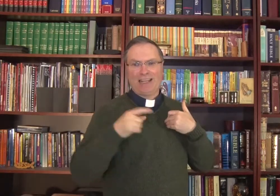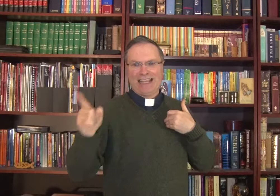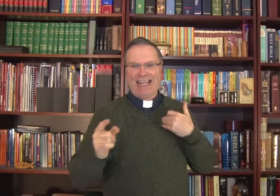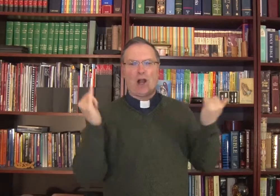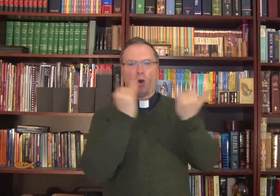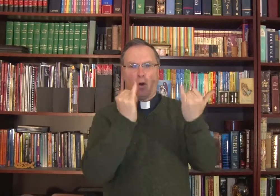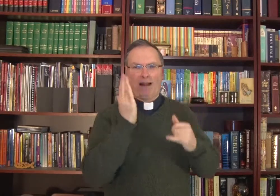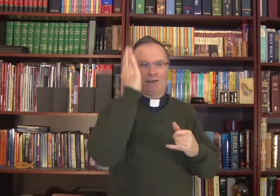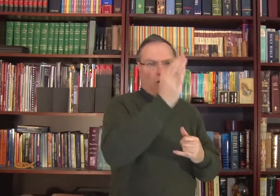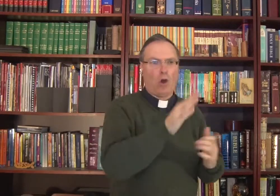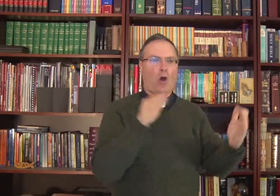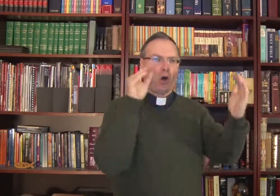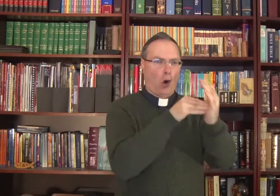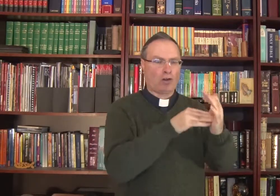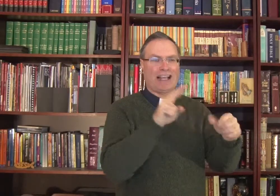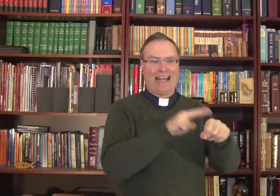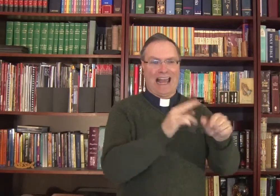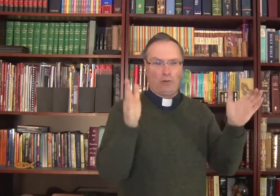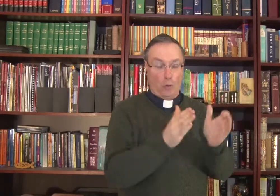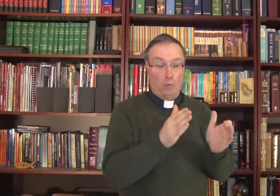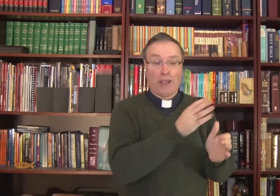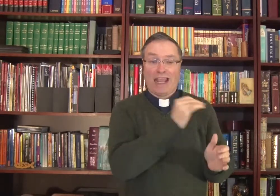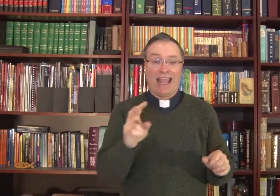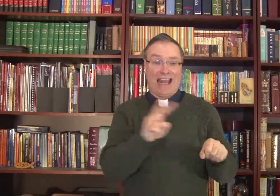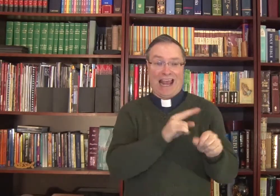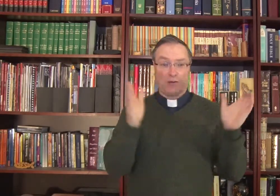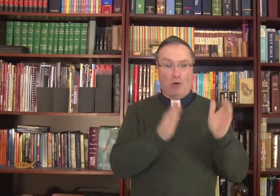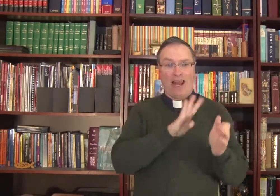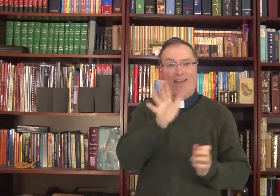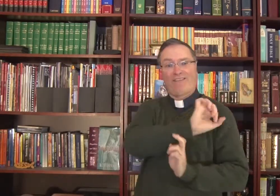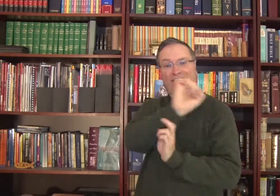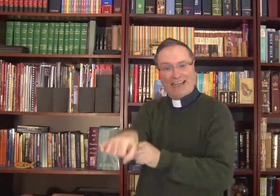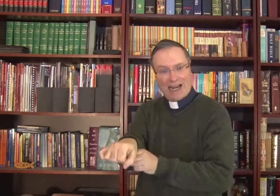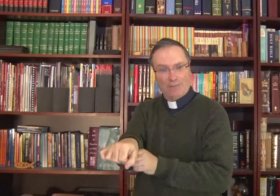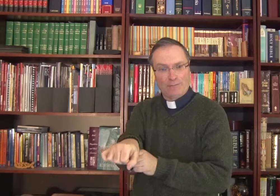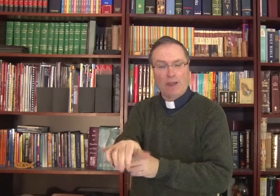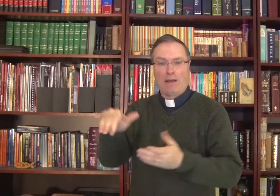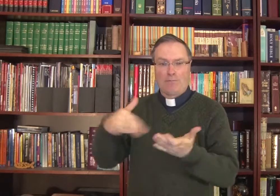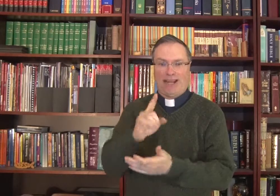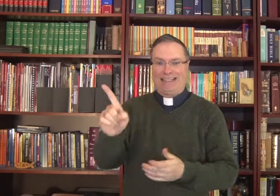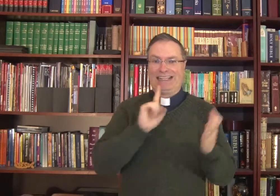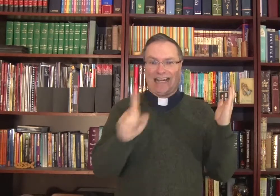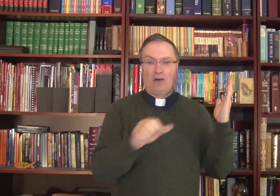Ils combattront contre l'Agneau et l'Agneau les vaincra parce qu'il est